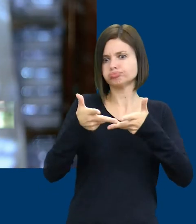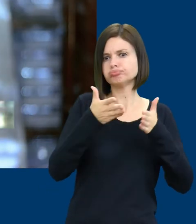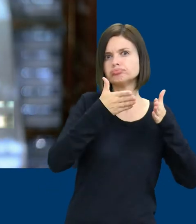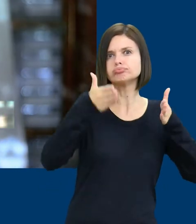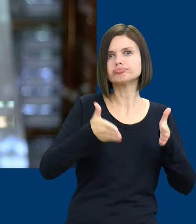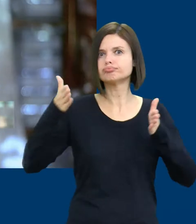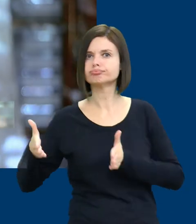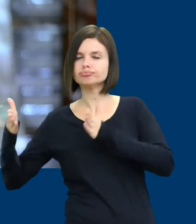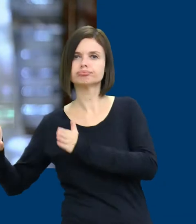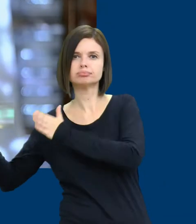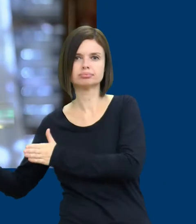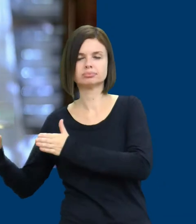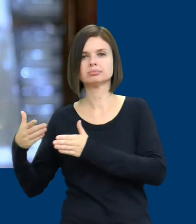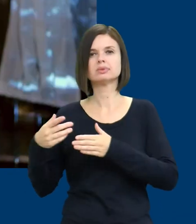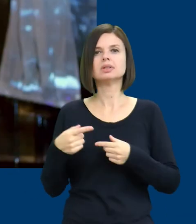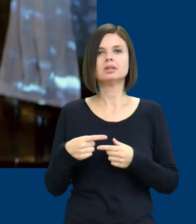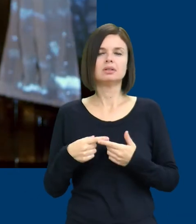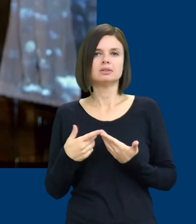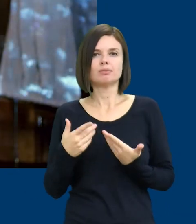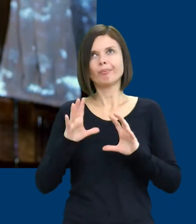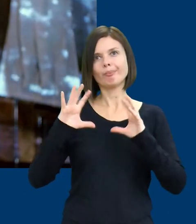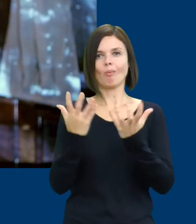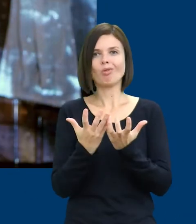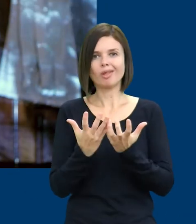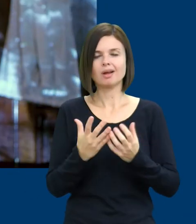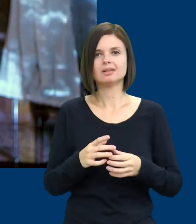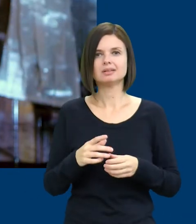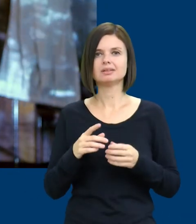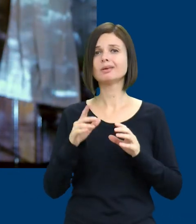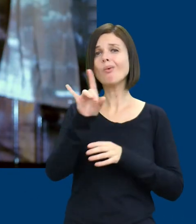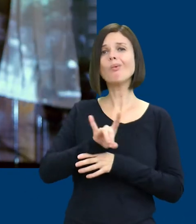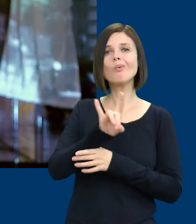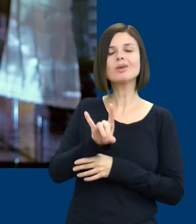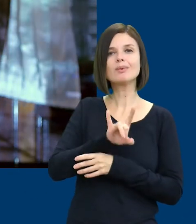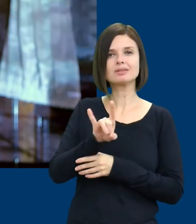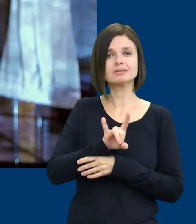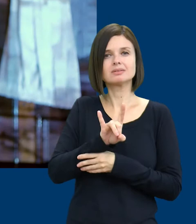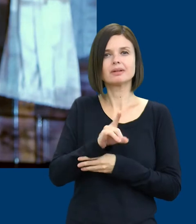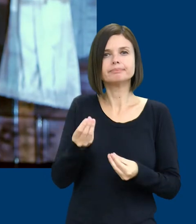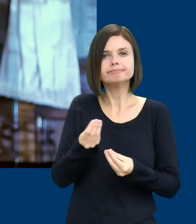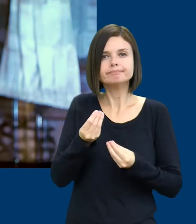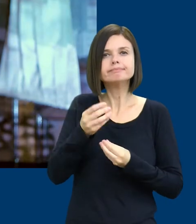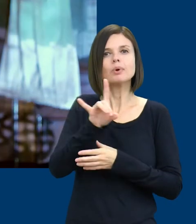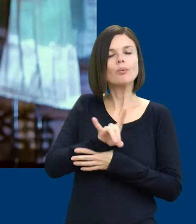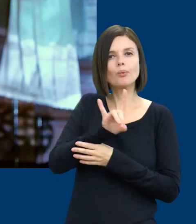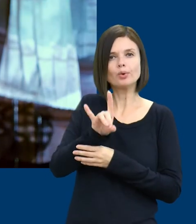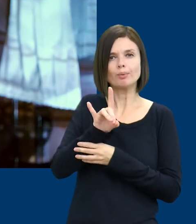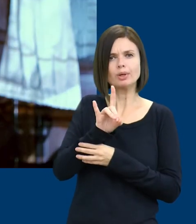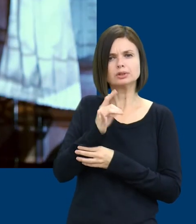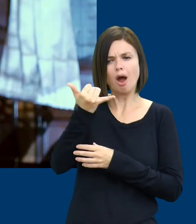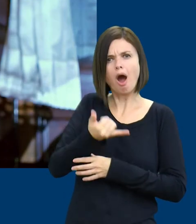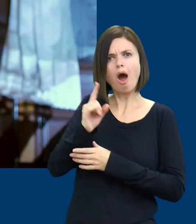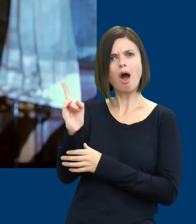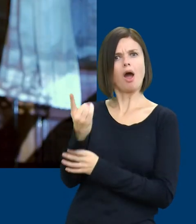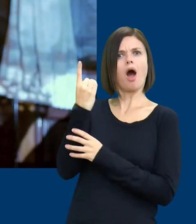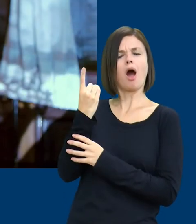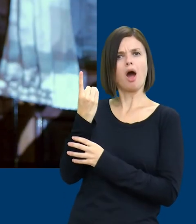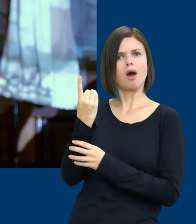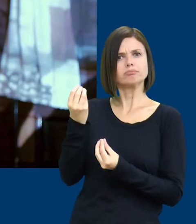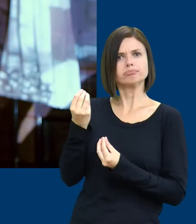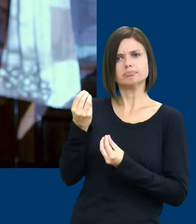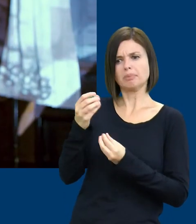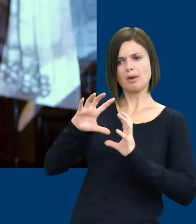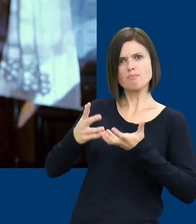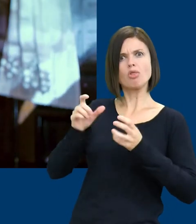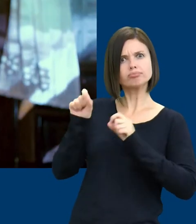marca la tendencia mundial y la universidad tiene que hacer uso de su autonomía para